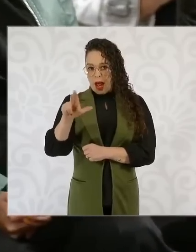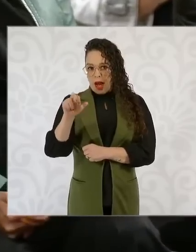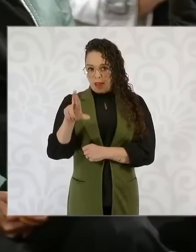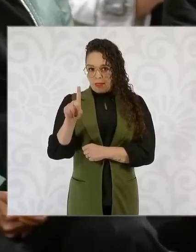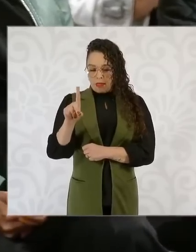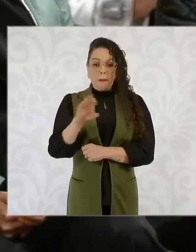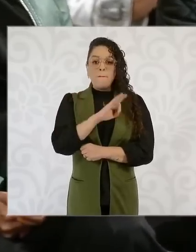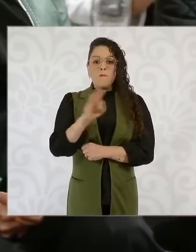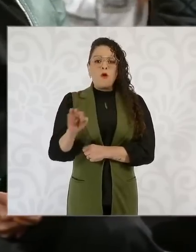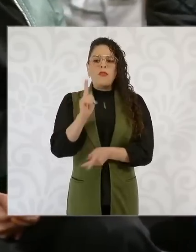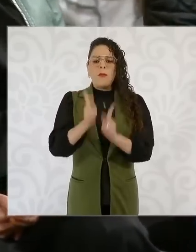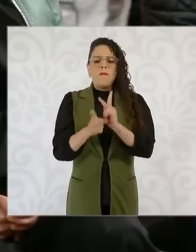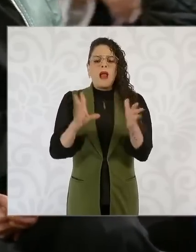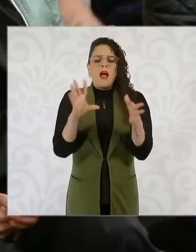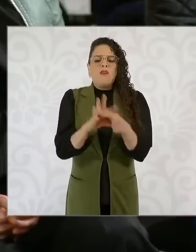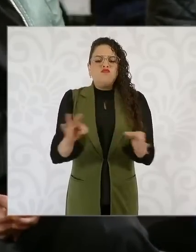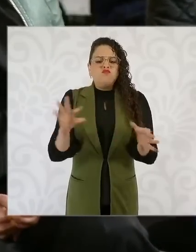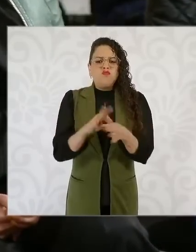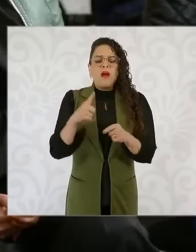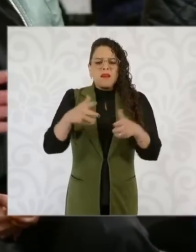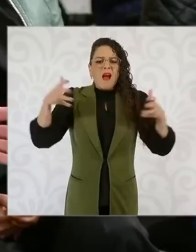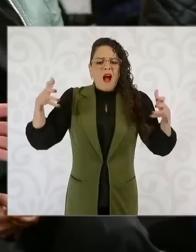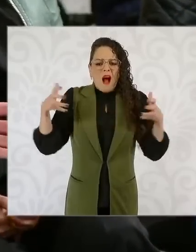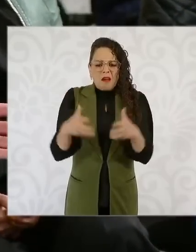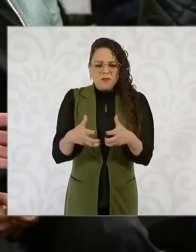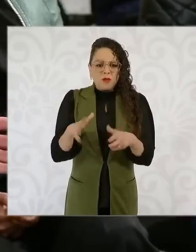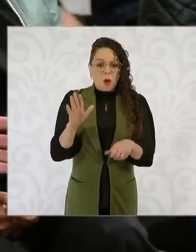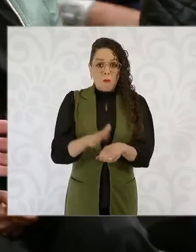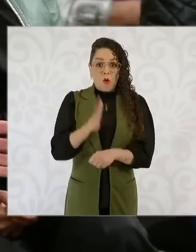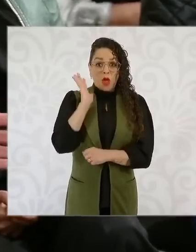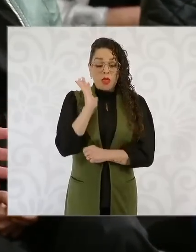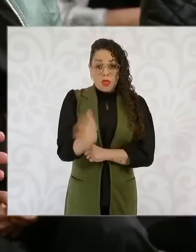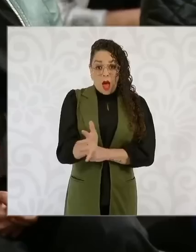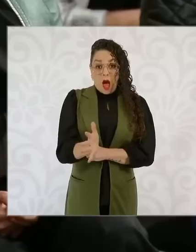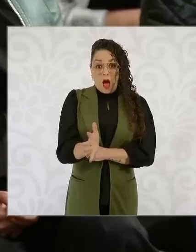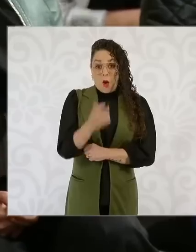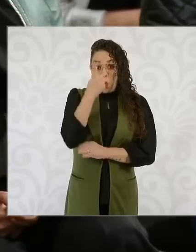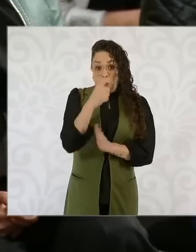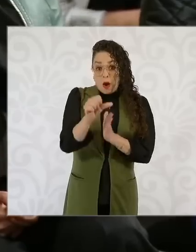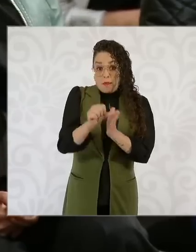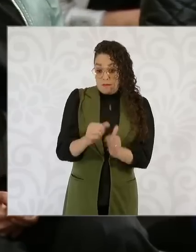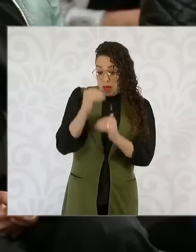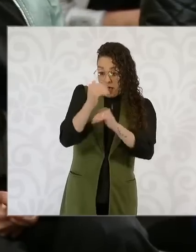está trabajando ya que Obviamente el plazo está corriendo de un mes que se combinó de usted Con